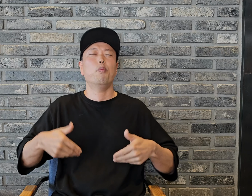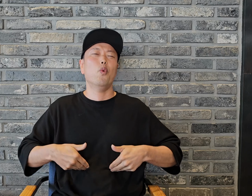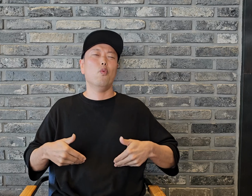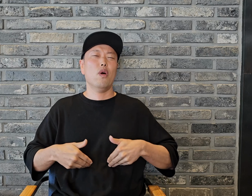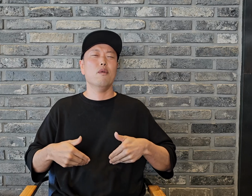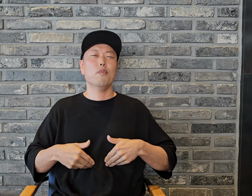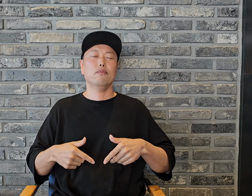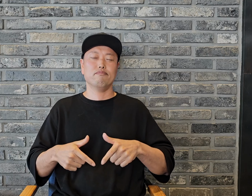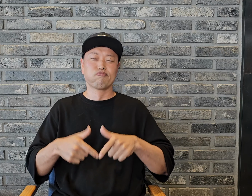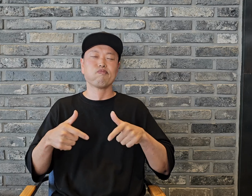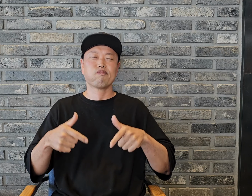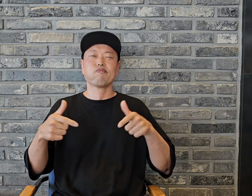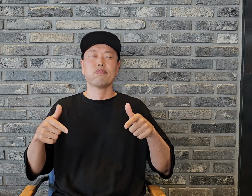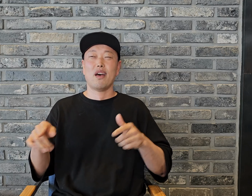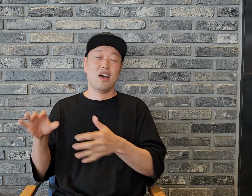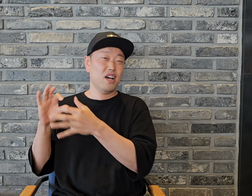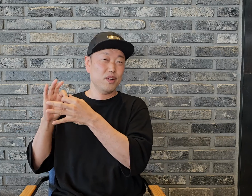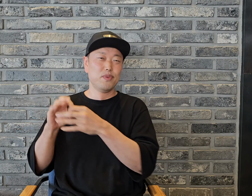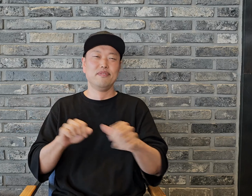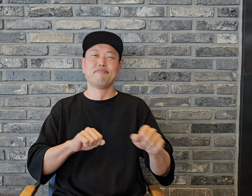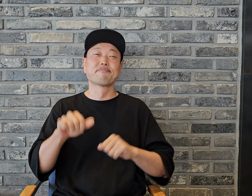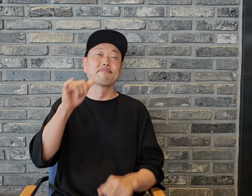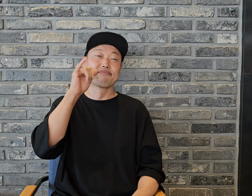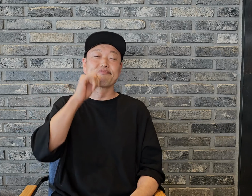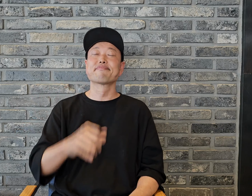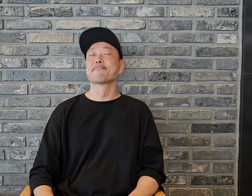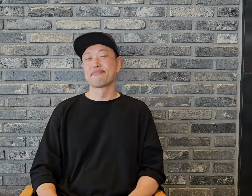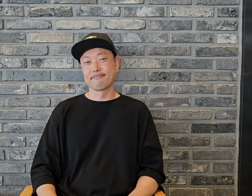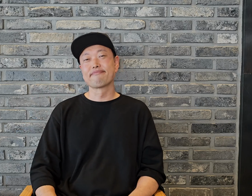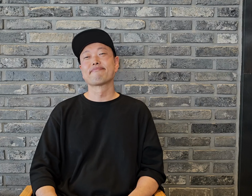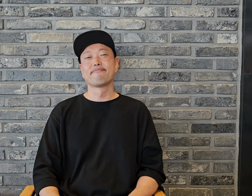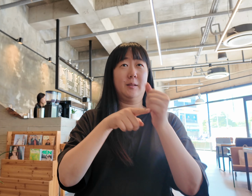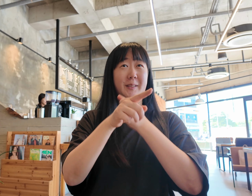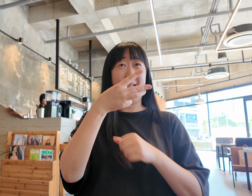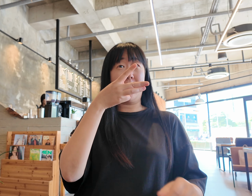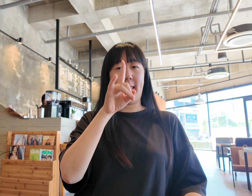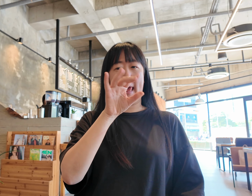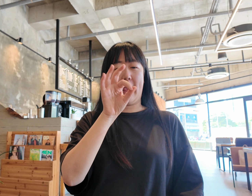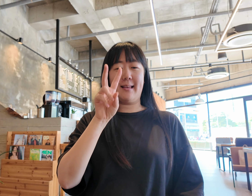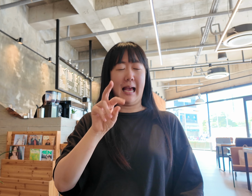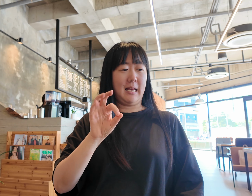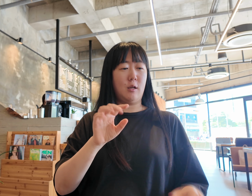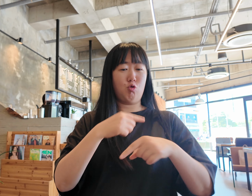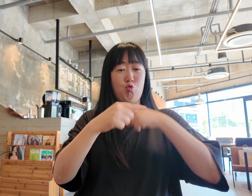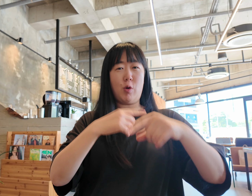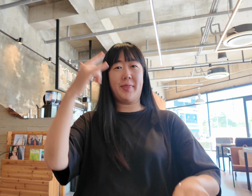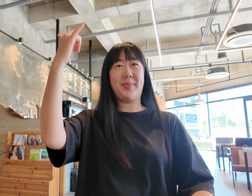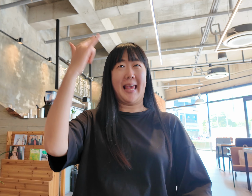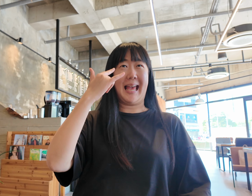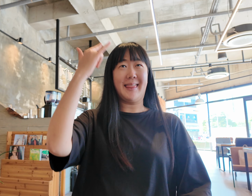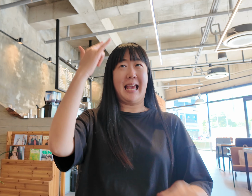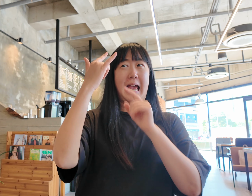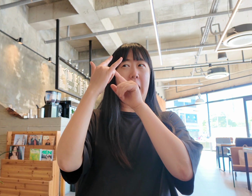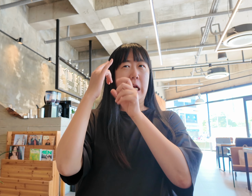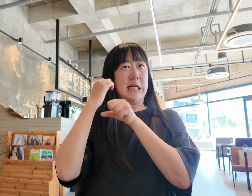더 고민하고 활동하게 된 것 같습니다 태양의 수어가 원래 이렇다면